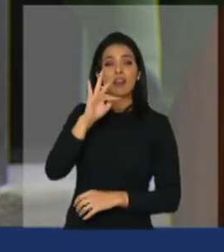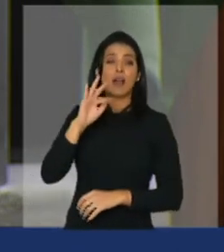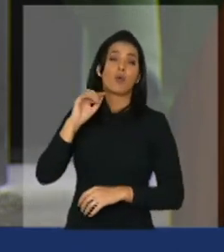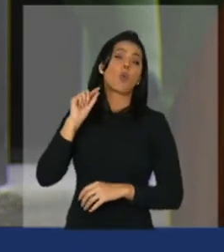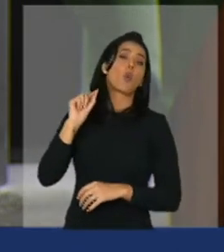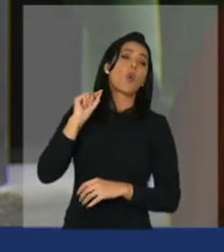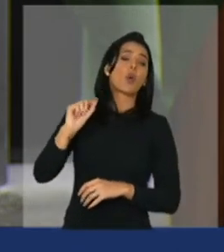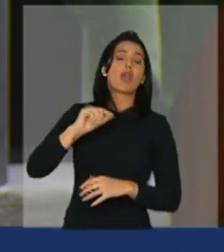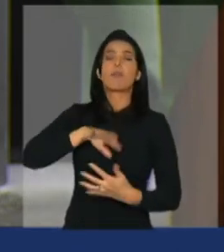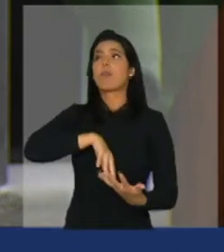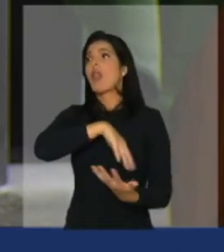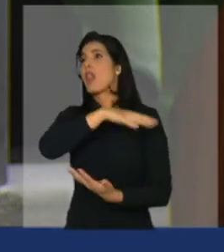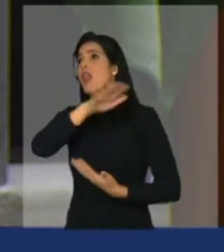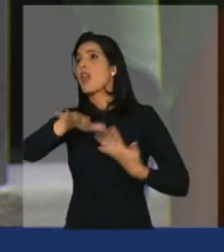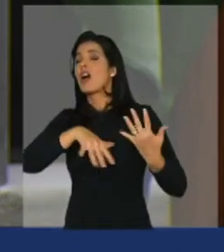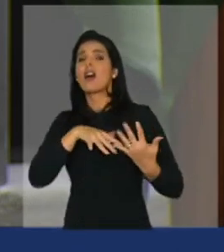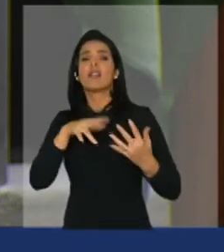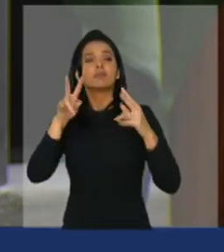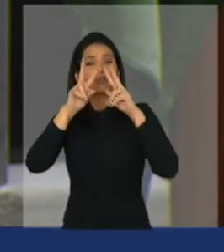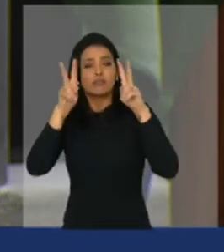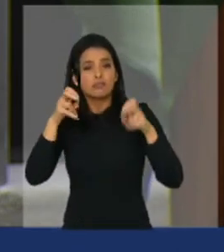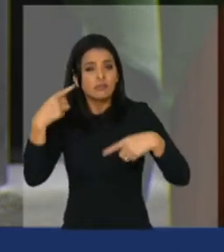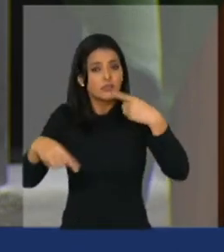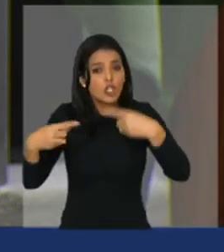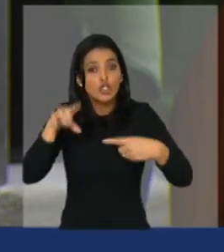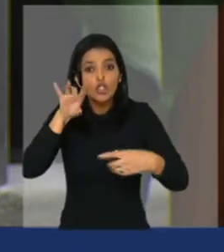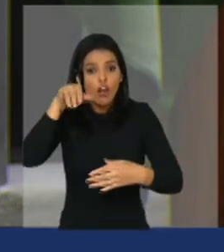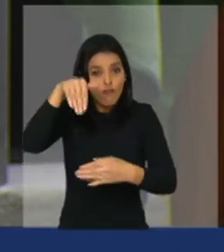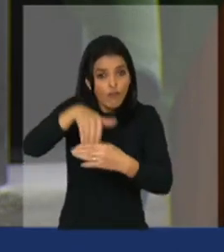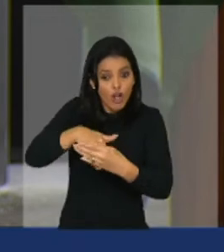É ABSURDO, O QUE O GOVERNO FAZ, É DE UMA INSENSIBILIDADE DE UMA PRÁTICA GENOCIDA, QUE